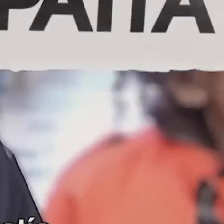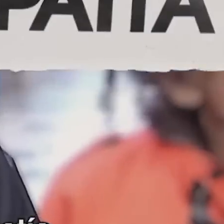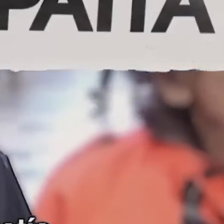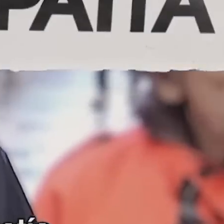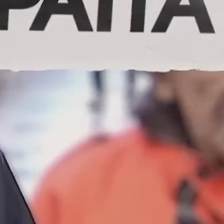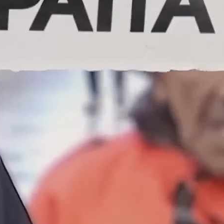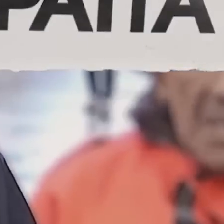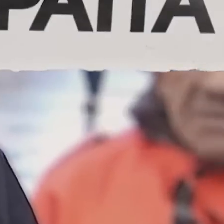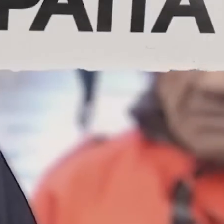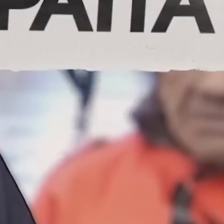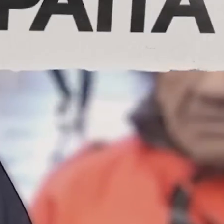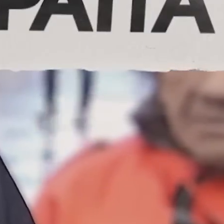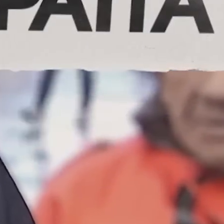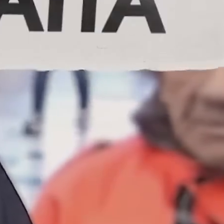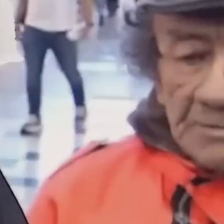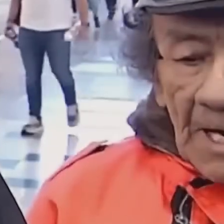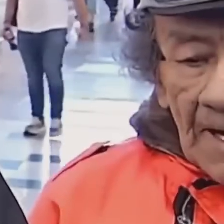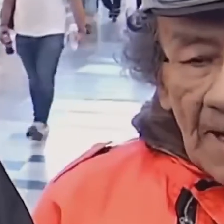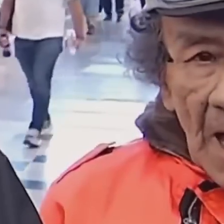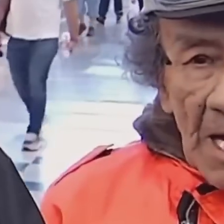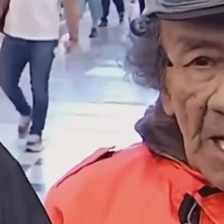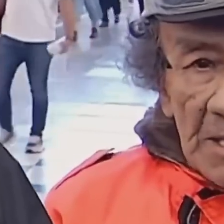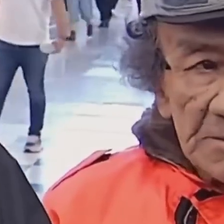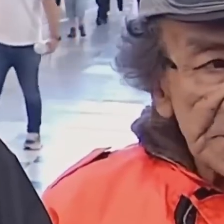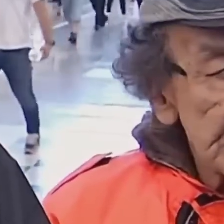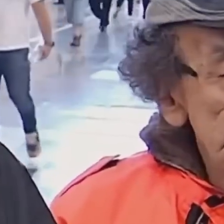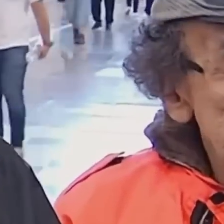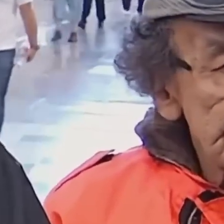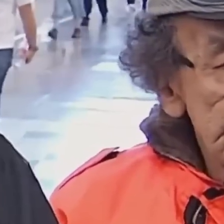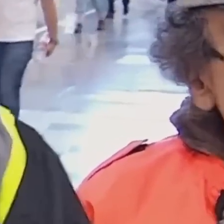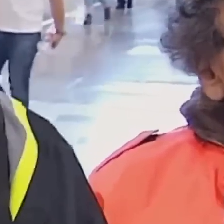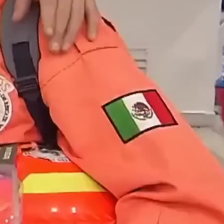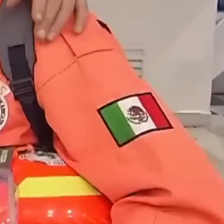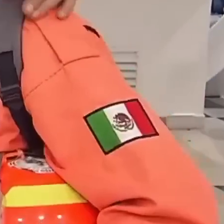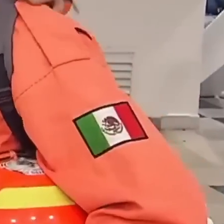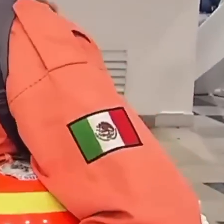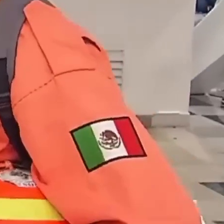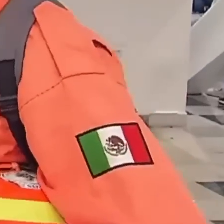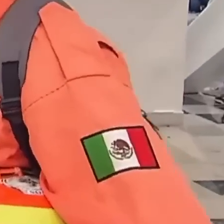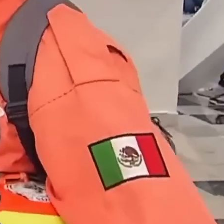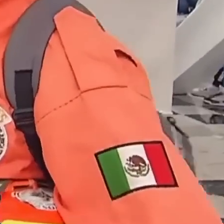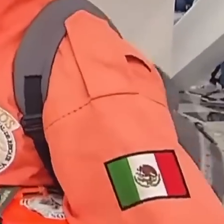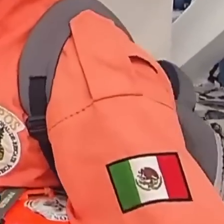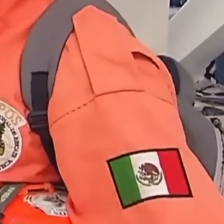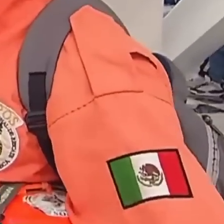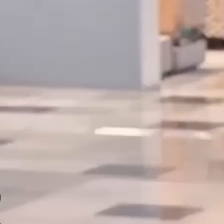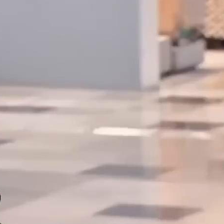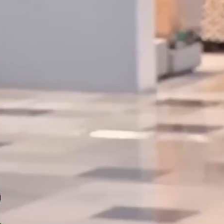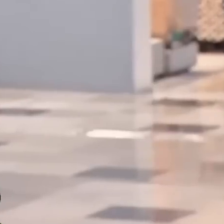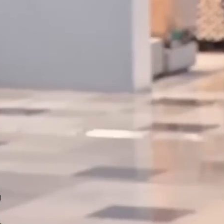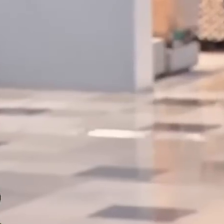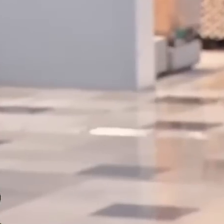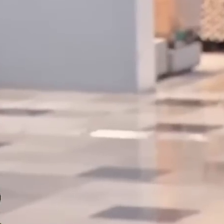empatía esos somos los topos Azteca esos somos los los mexicanos el mexicano valiente el mexicano